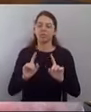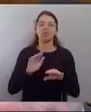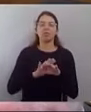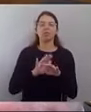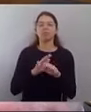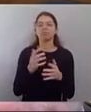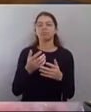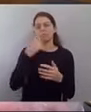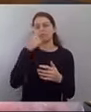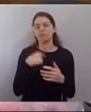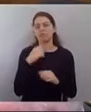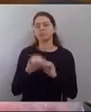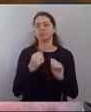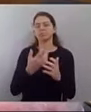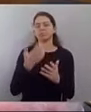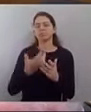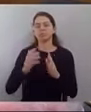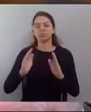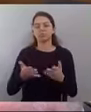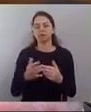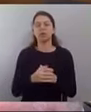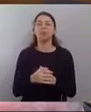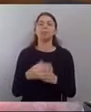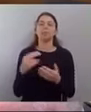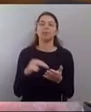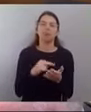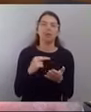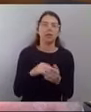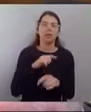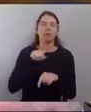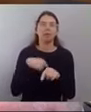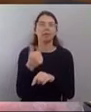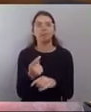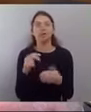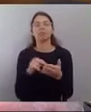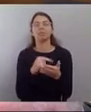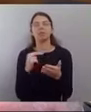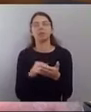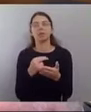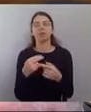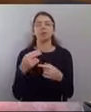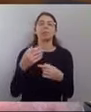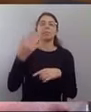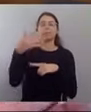este serviço continha, desde esperas de 1 hora e 30 à falta de informação nas